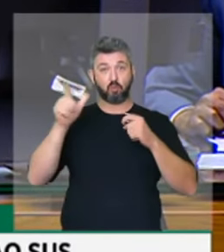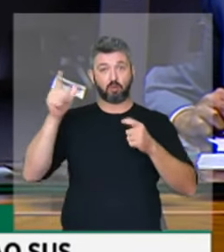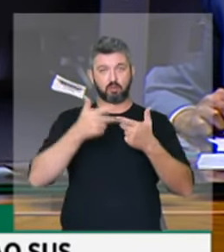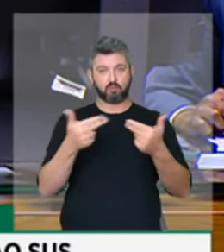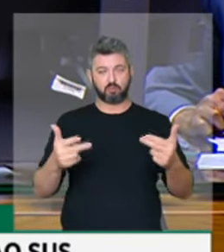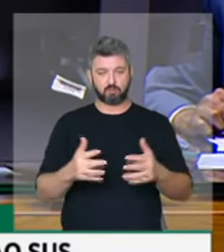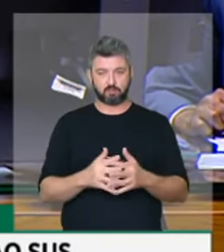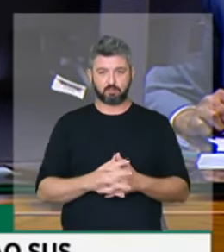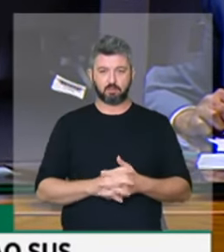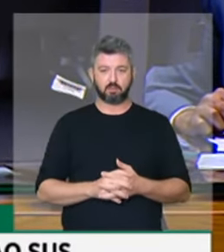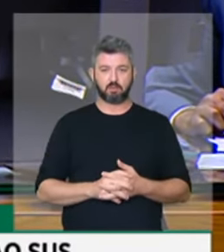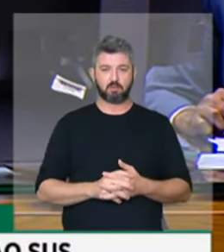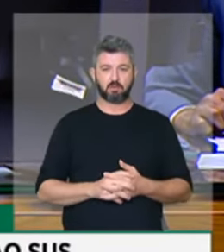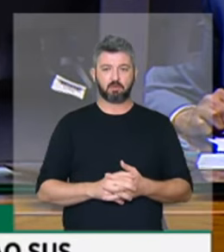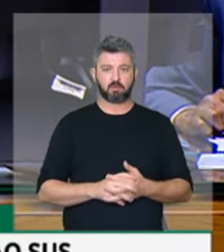VAMOS LÁ. COMO ORIENTA O PDT,